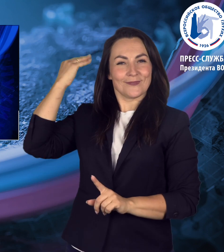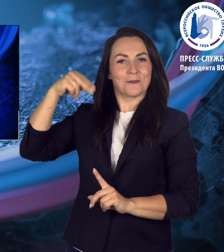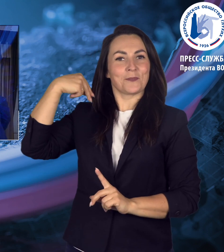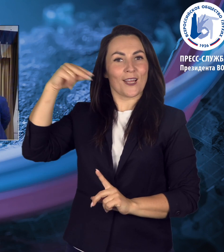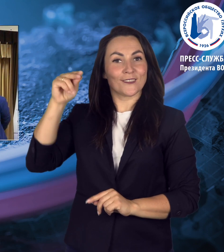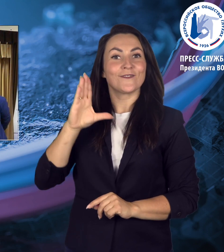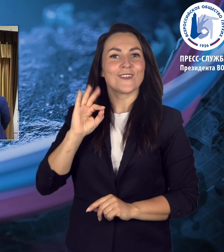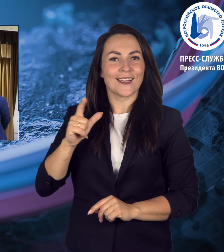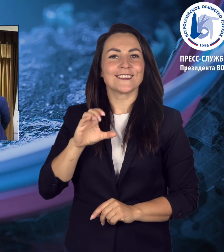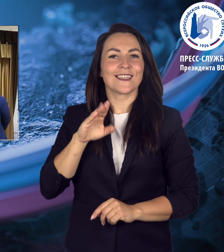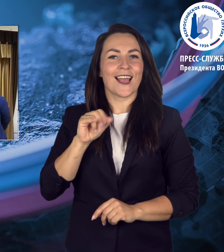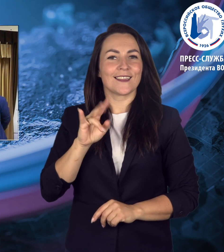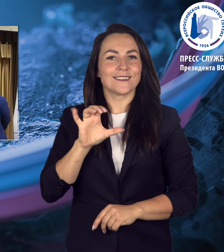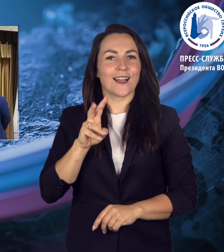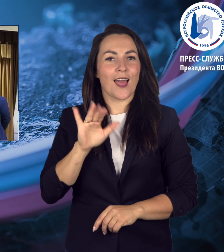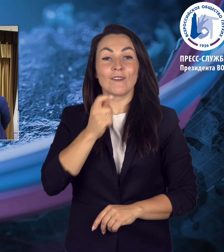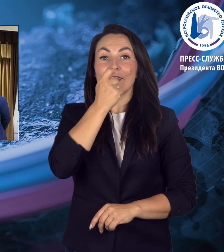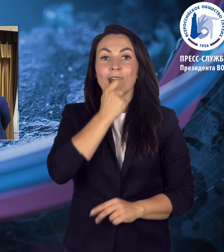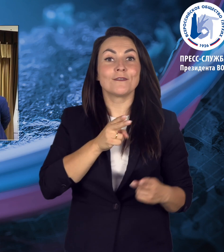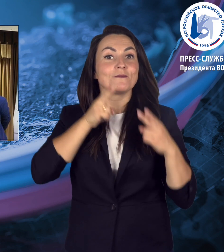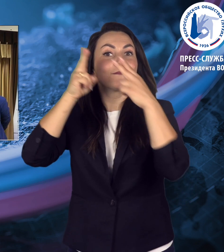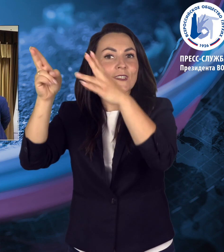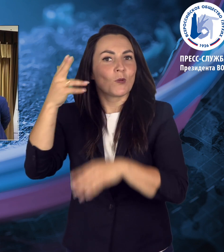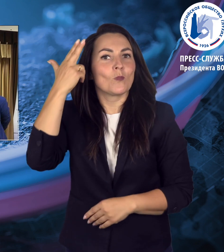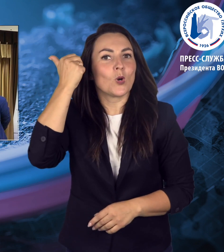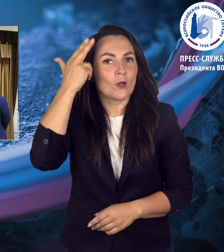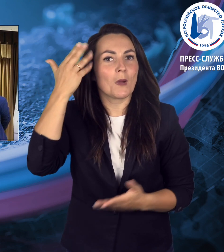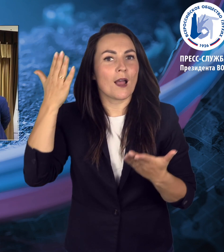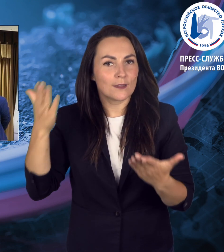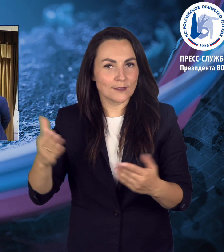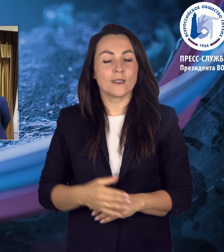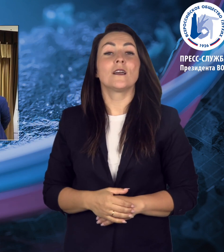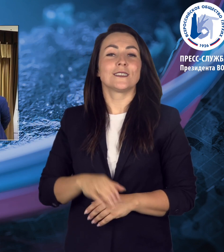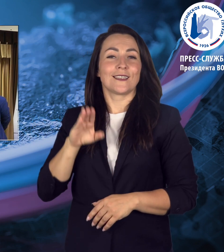На днях Президент ВОГ Станислав Иванов посетил Мурманск.